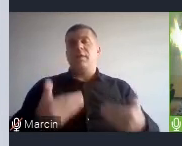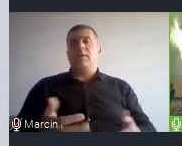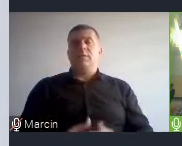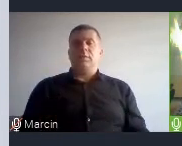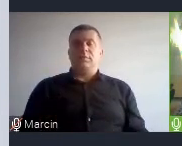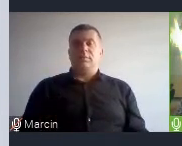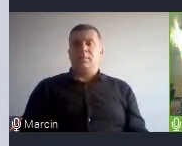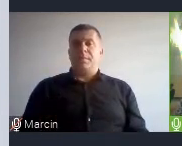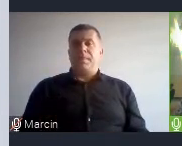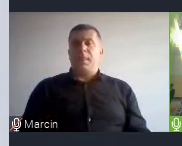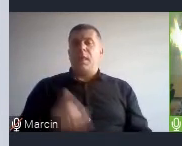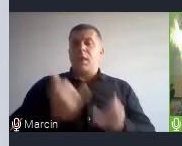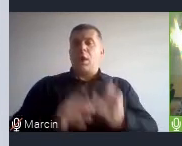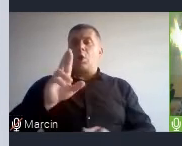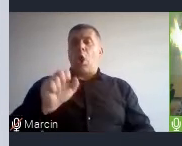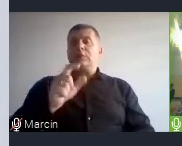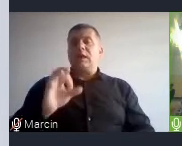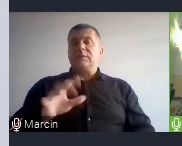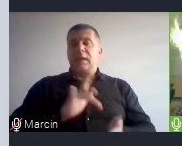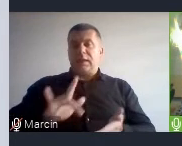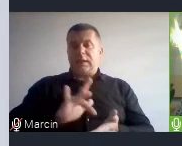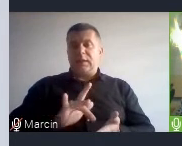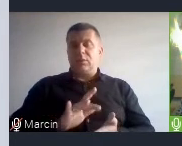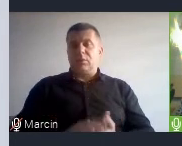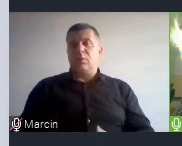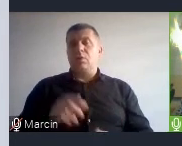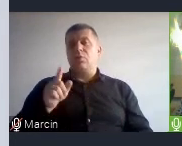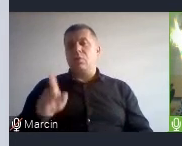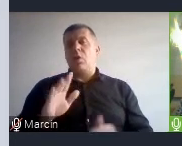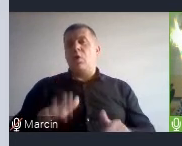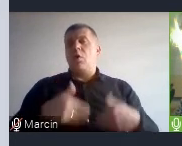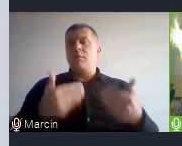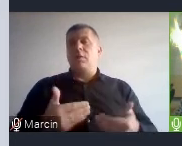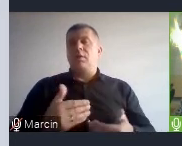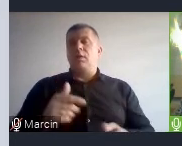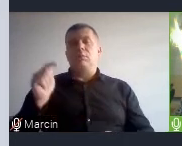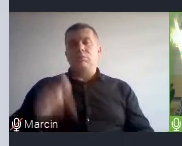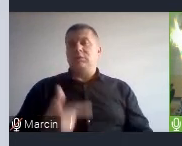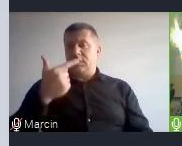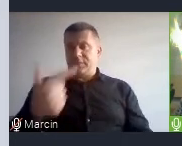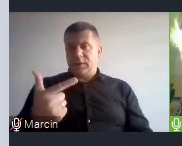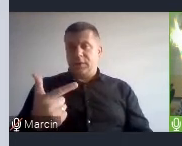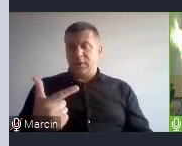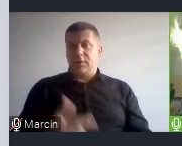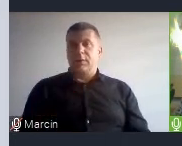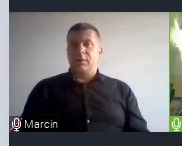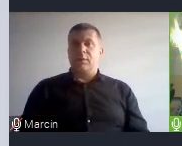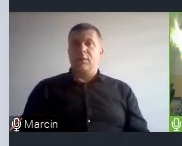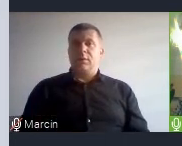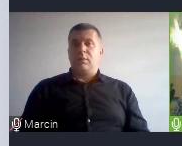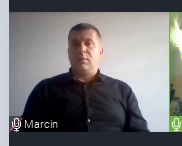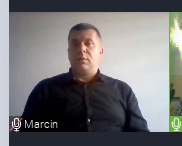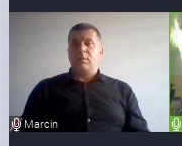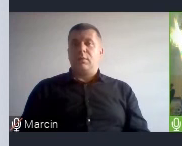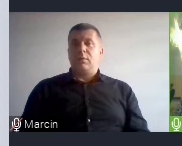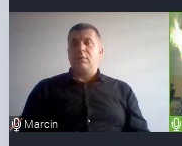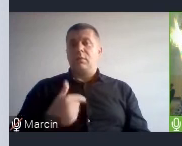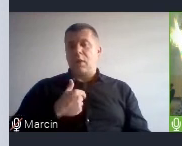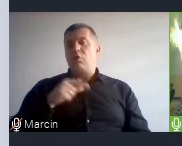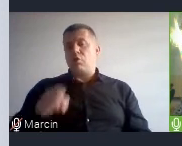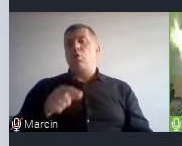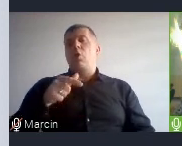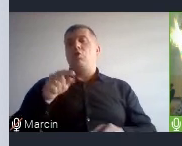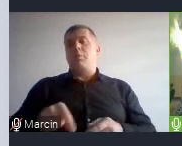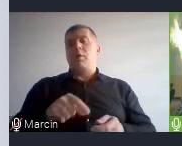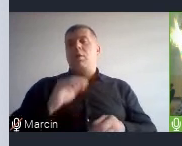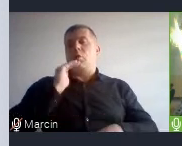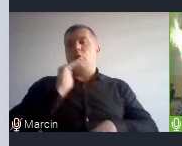Jeśli mówimy rozeznaniu rynku, pani Agnieszko, to oferty mają być dwie i ja wtedy zawieram umowę z wykonawcą,